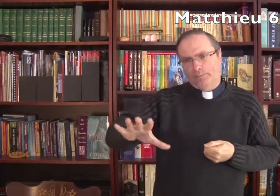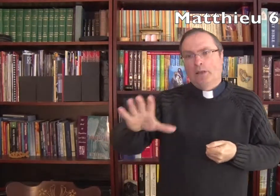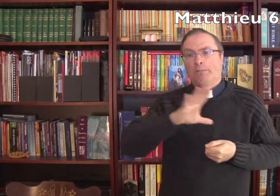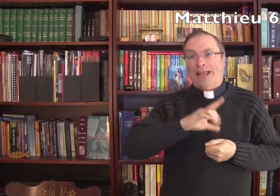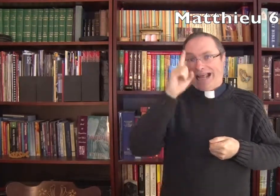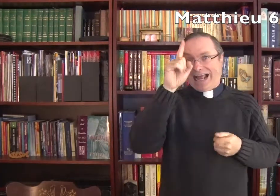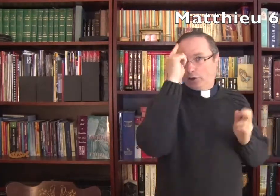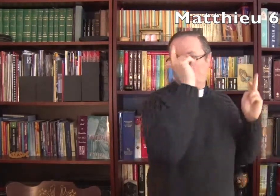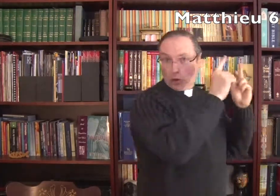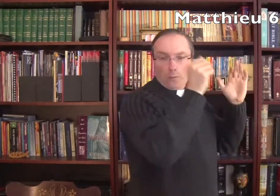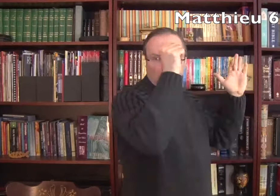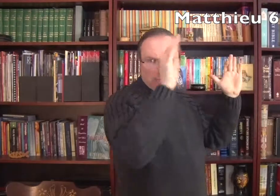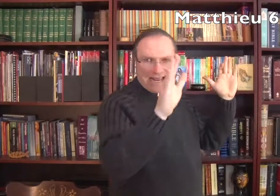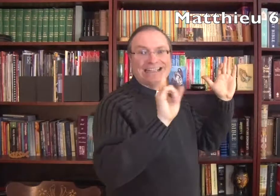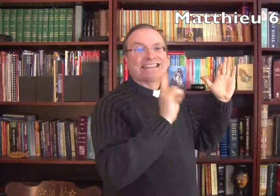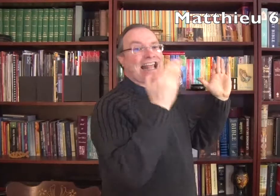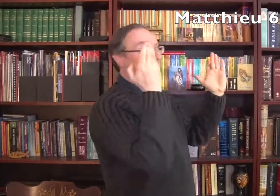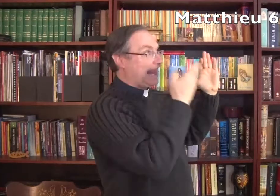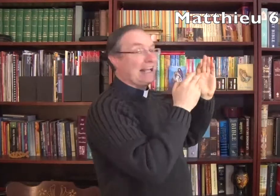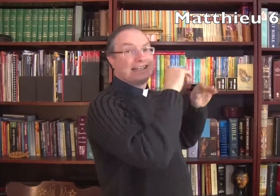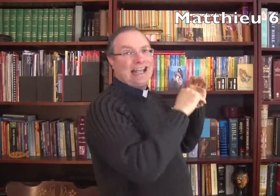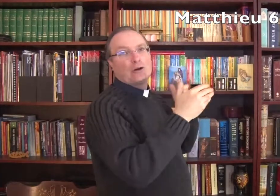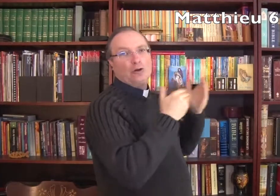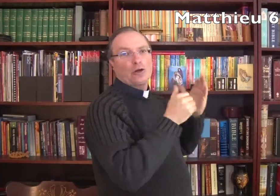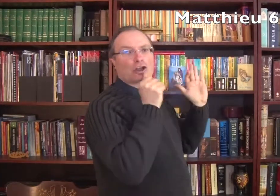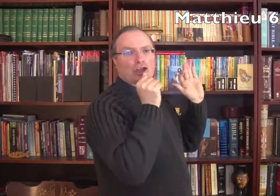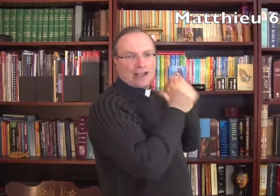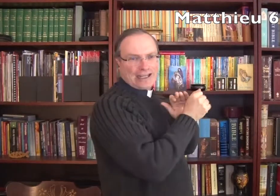mais à ton Père qui est là dans le lieu secret;